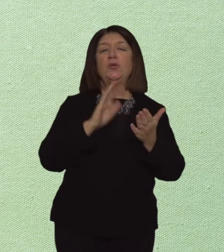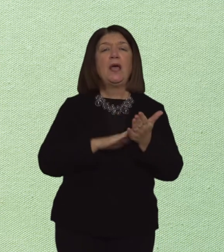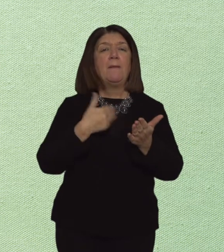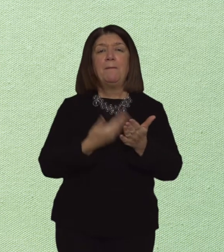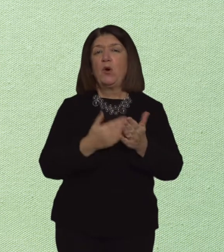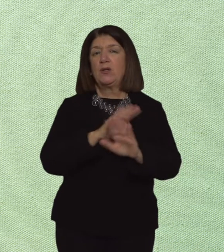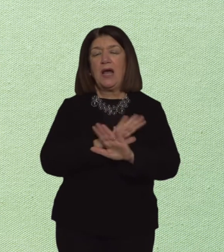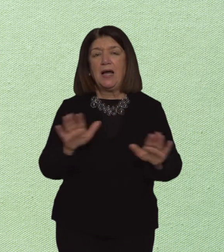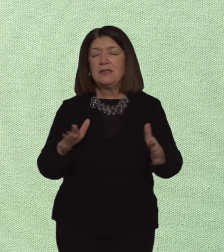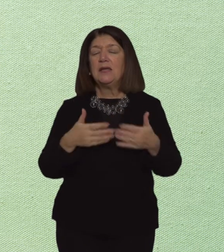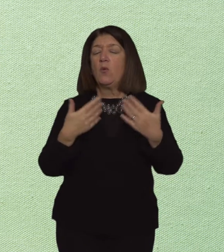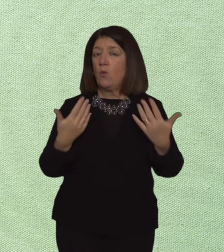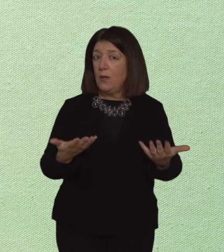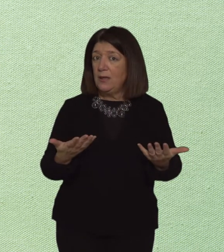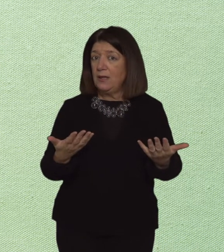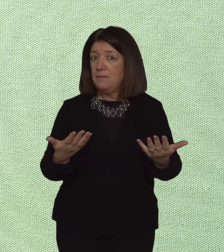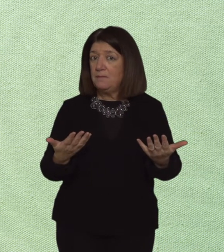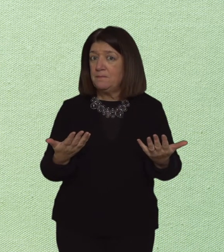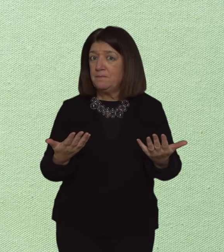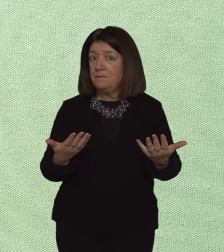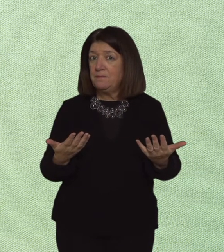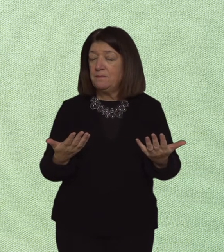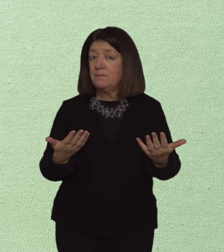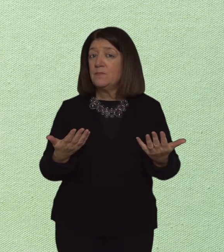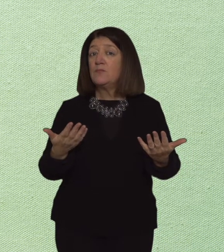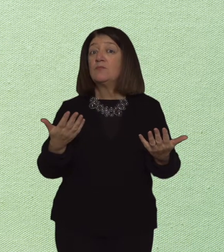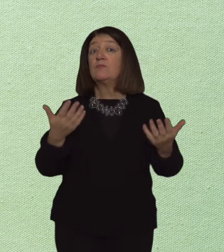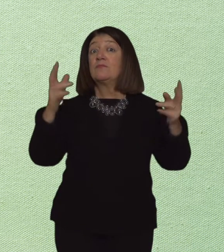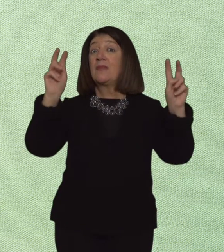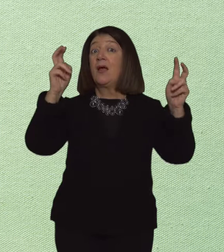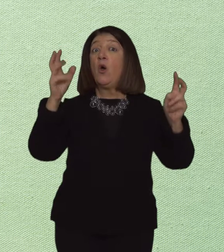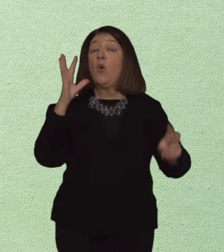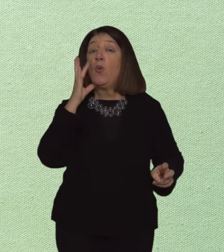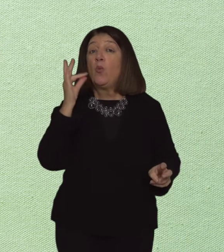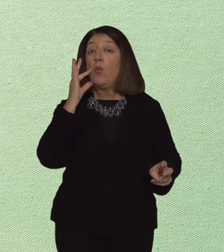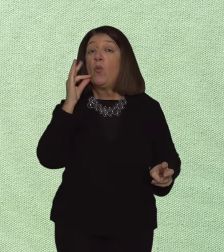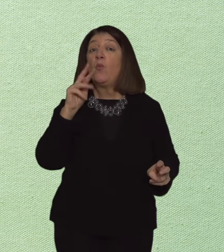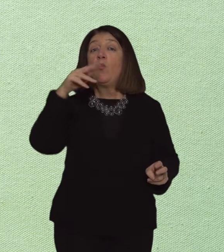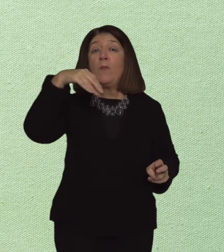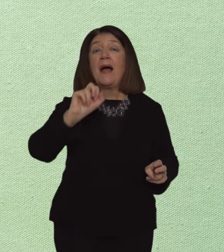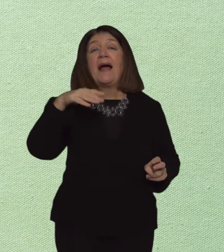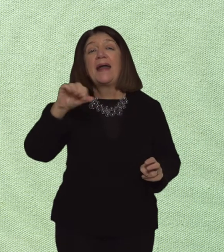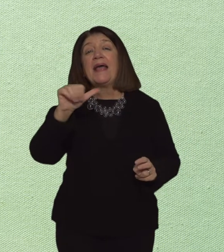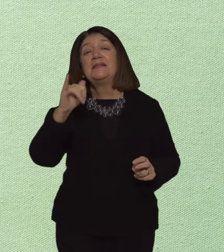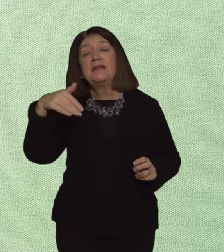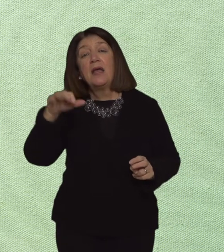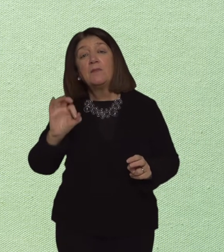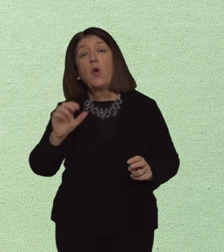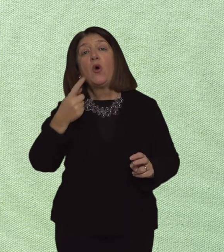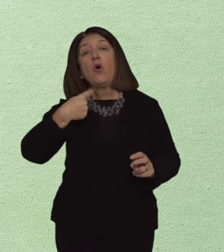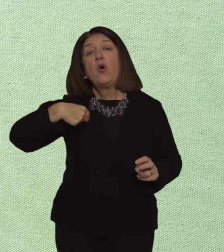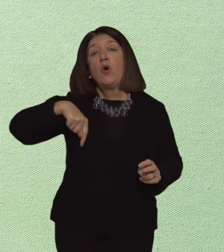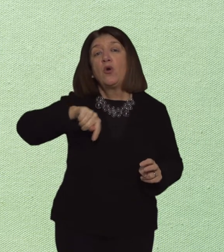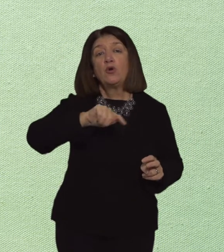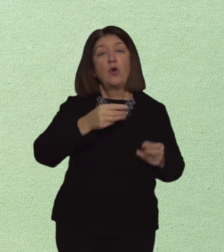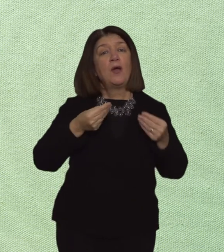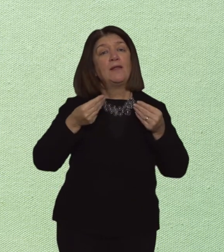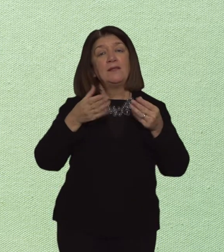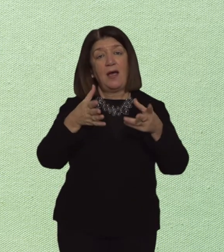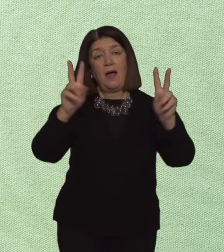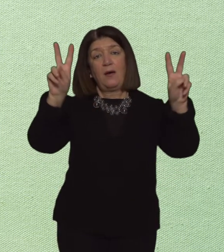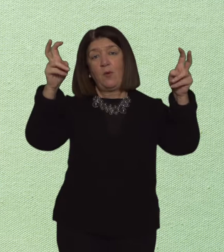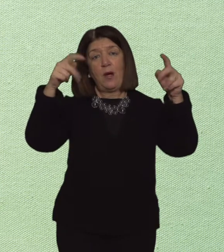e umanesimo creano quello che noi chiamiamo i pilastri della cultura della convivenza e la